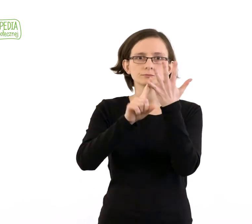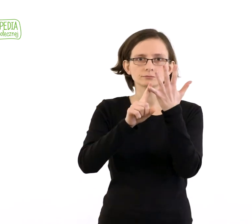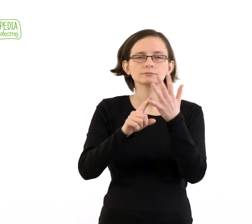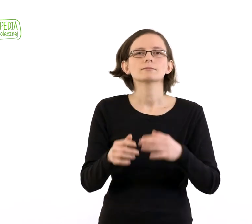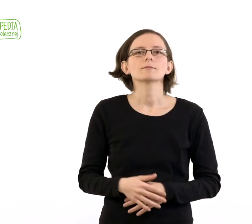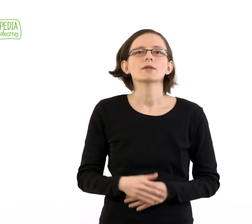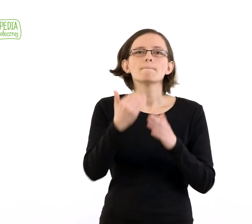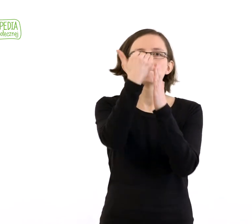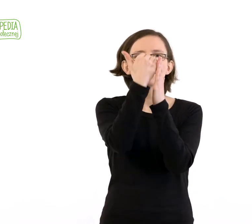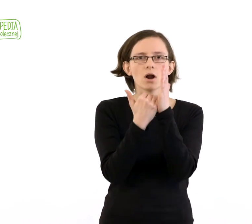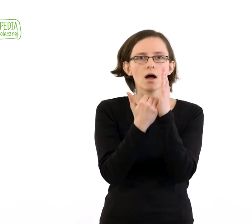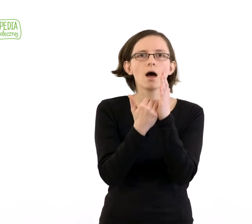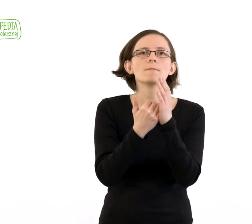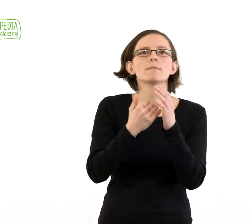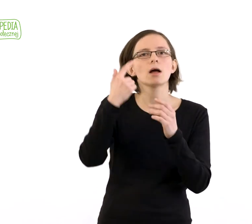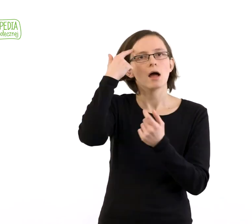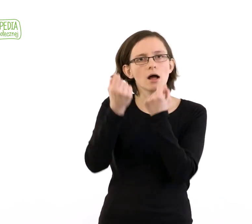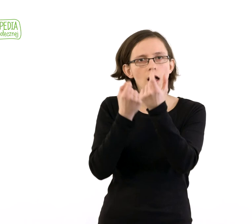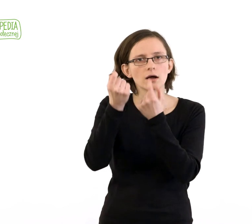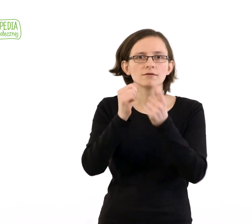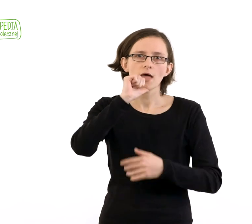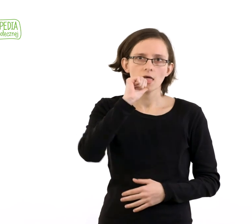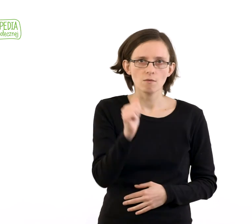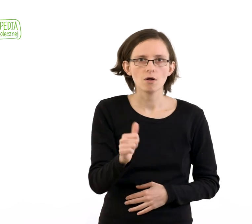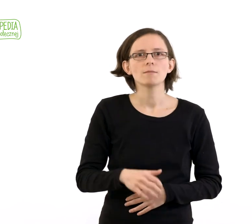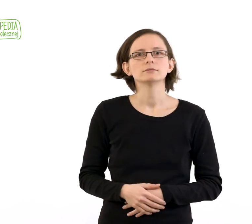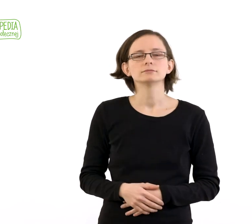5. Program Kreatywna Europa